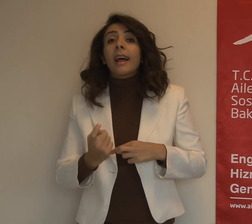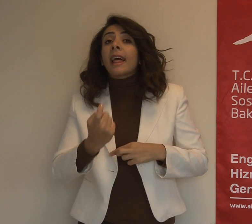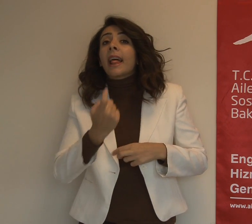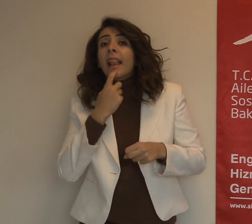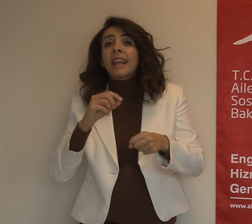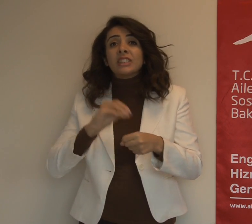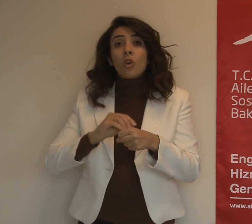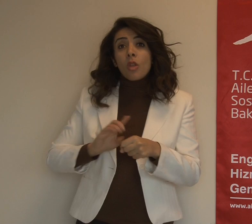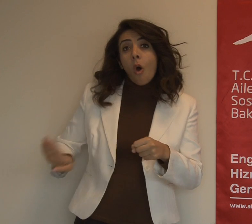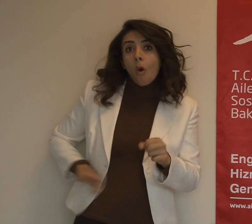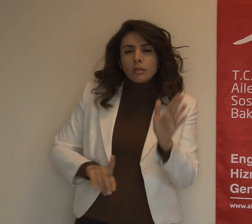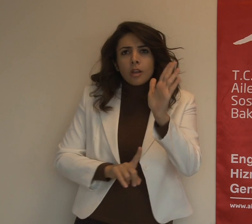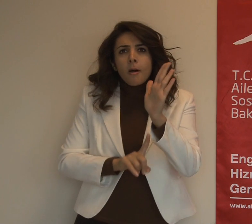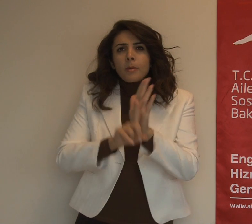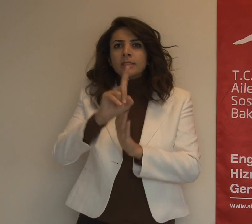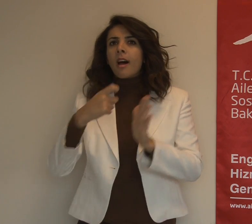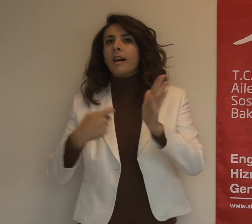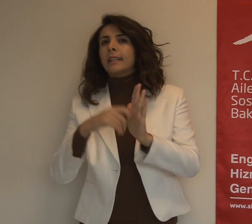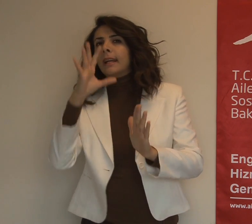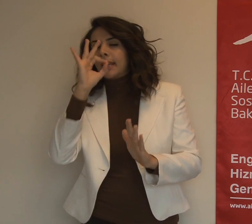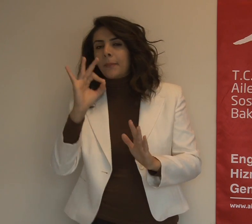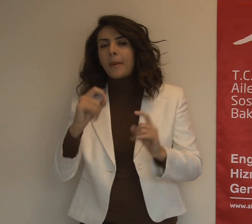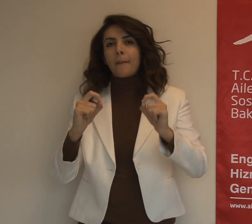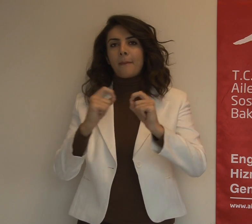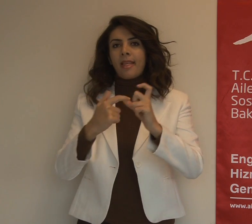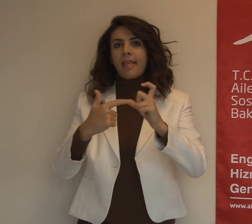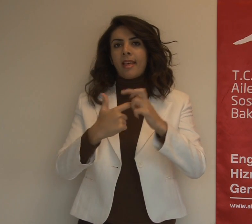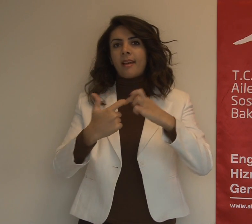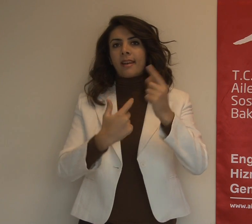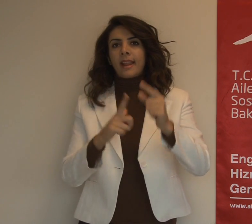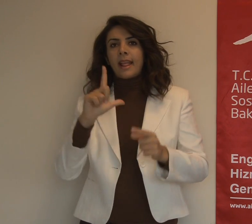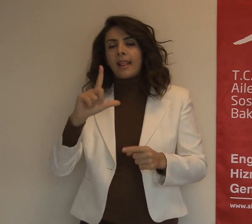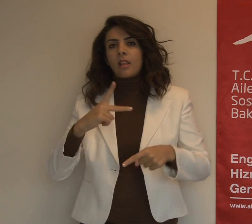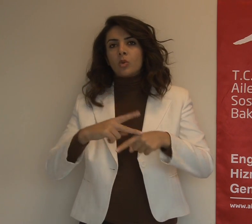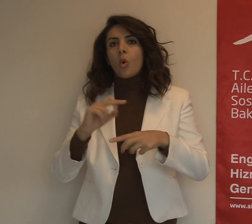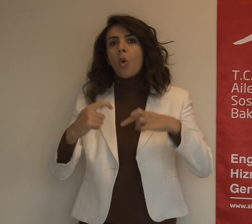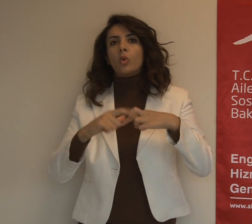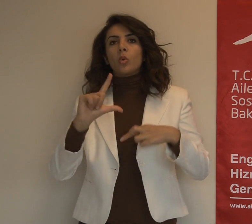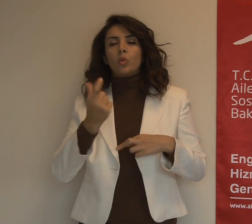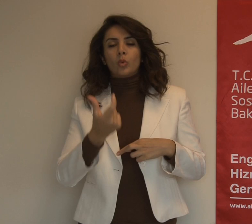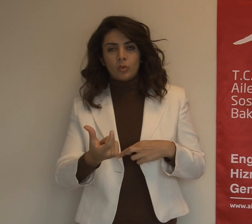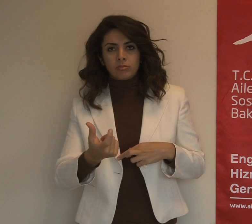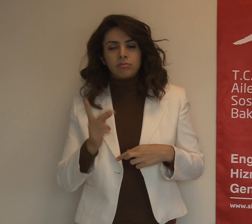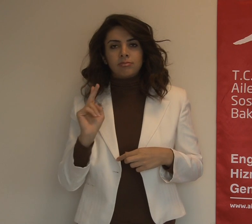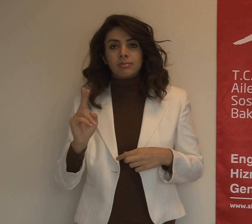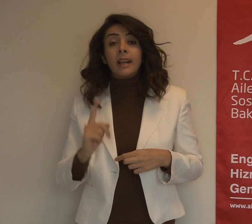yılın öğrencisi olarak Beril Zorlu'ya,